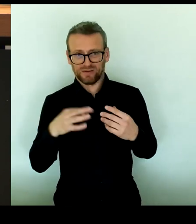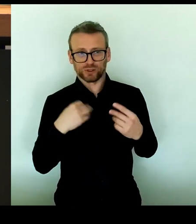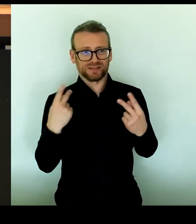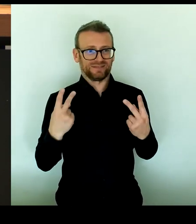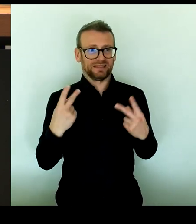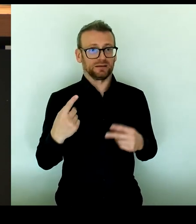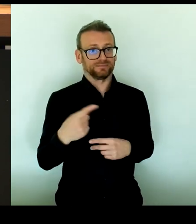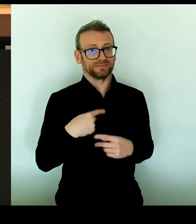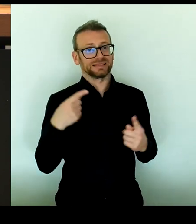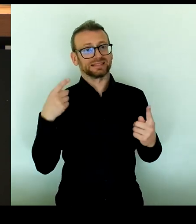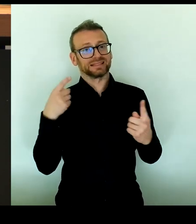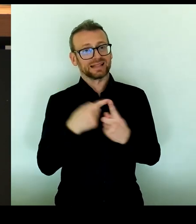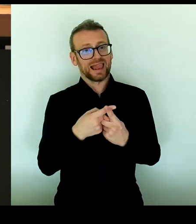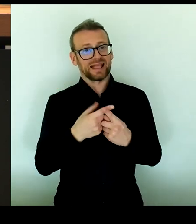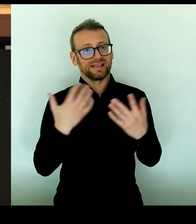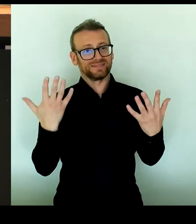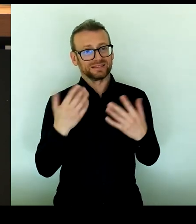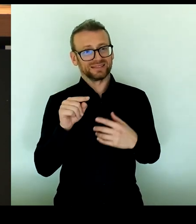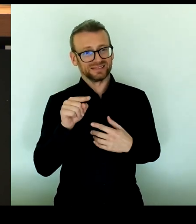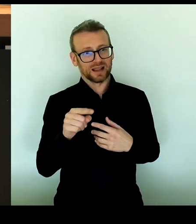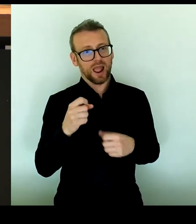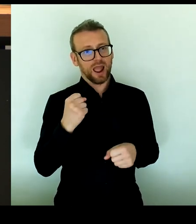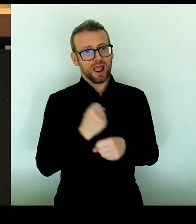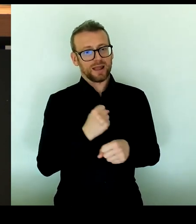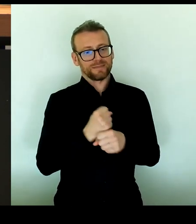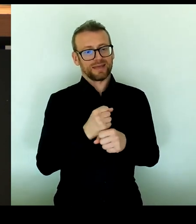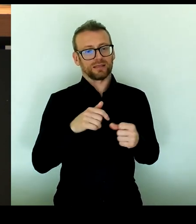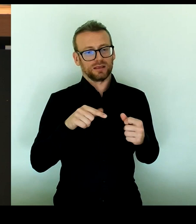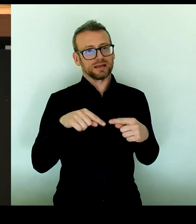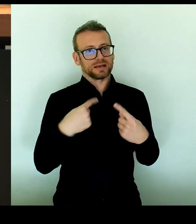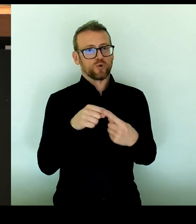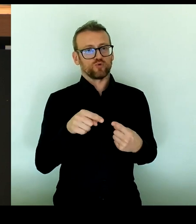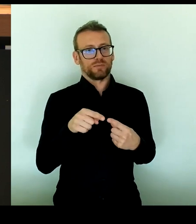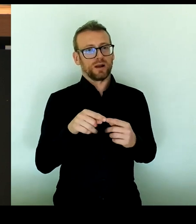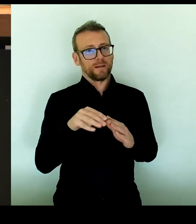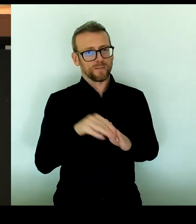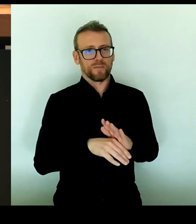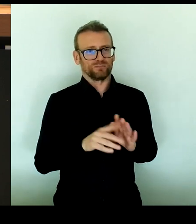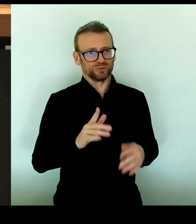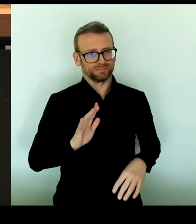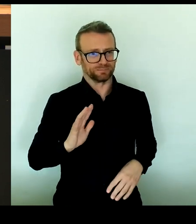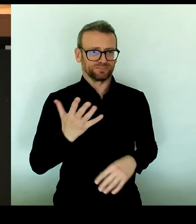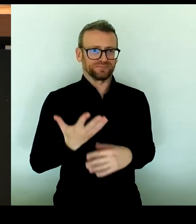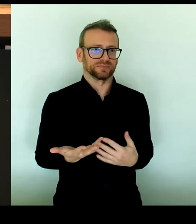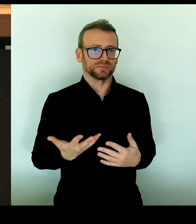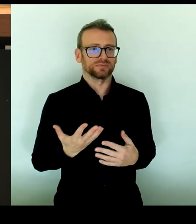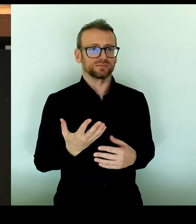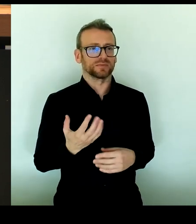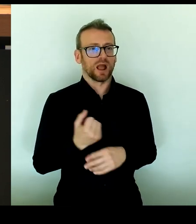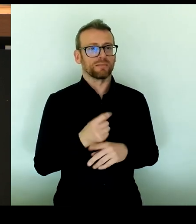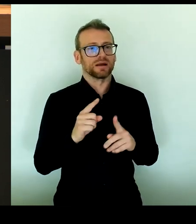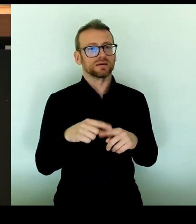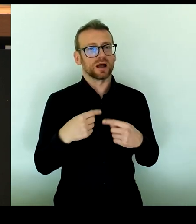Aufführungsräume bekommen, die sie brauchen mit der Ausstattung, die nötig ist, zu den Mietpreisen, die sie sich leisten können.